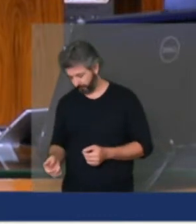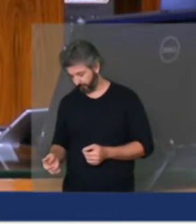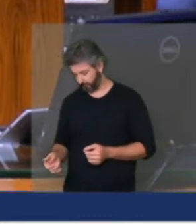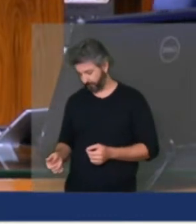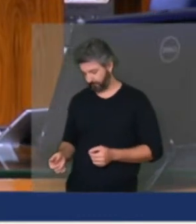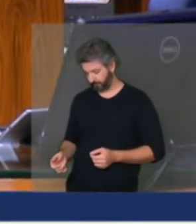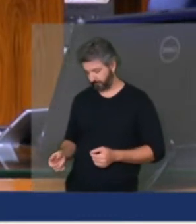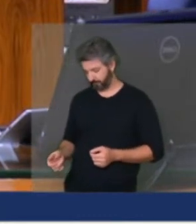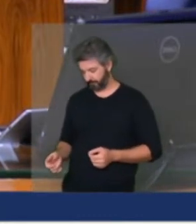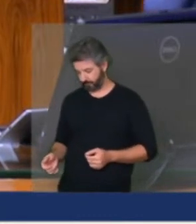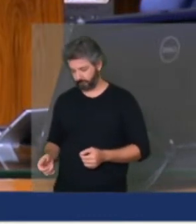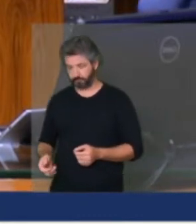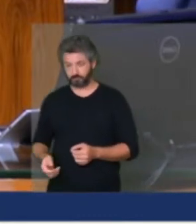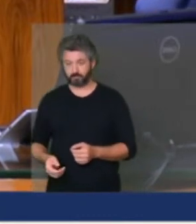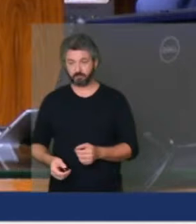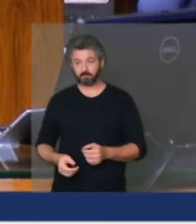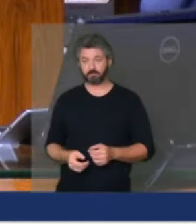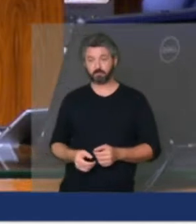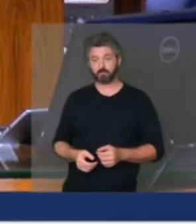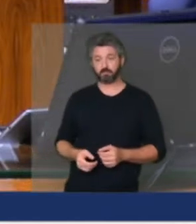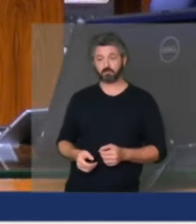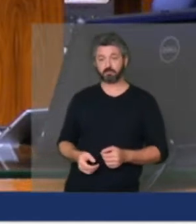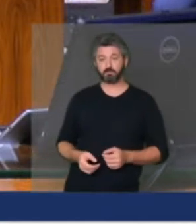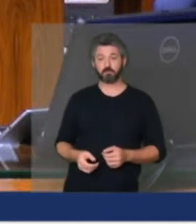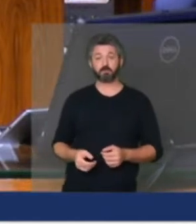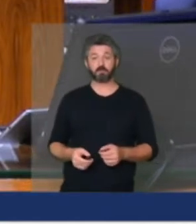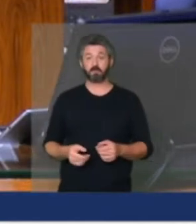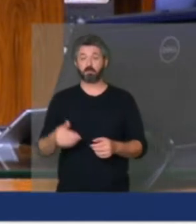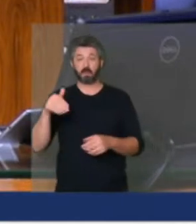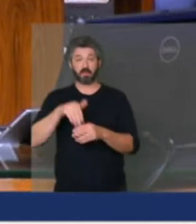DEPUTADO VITOR HUGO. HÁ REQUERIMENTO SOBRE A MESA. HÁ UM REQUERIMENTO, INCLUSIVE, DE